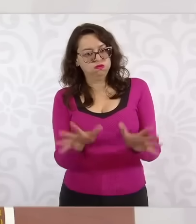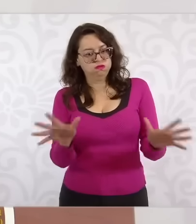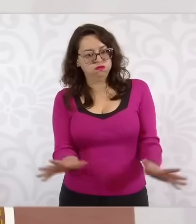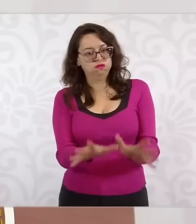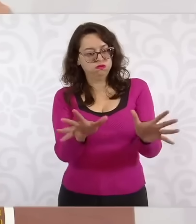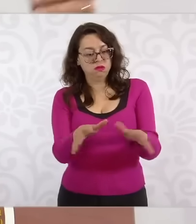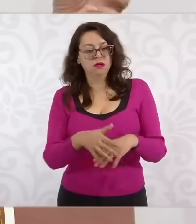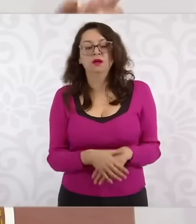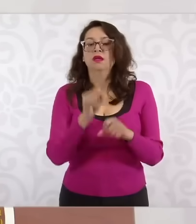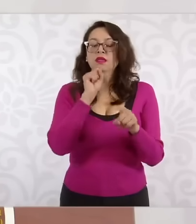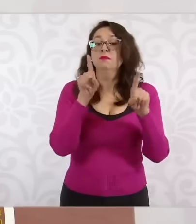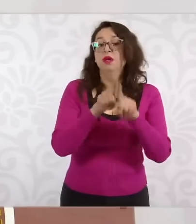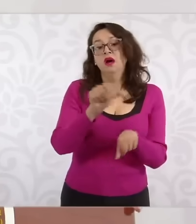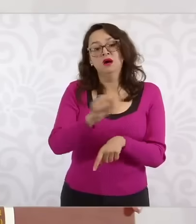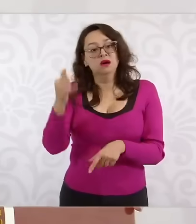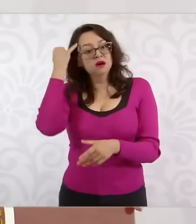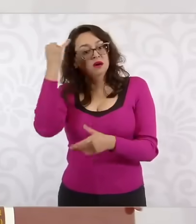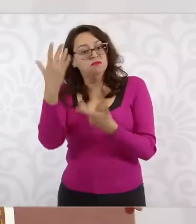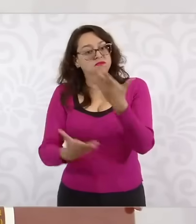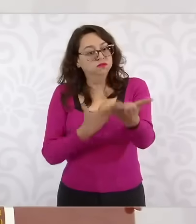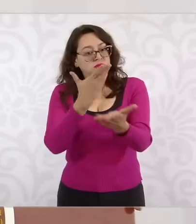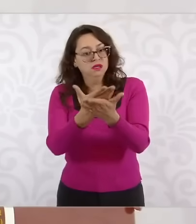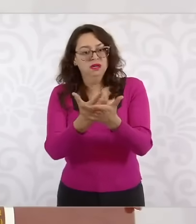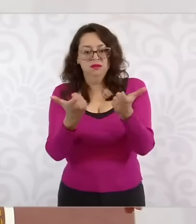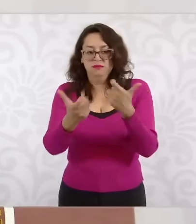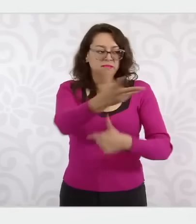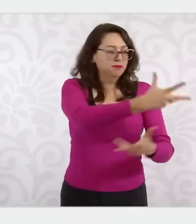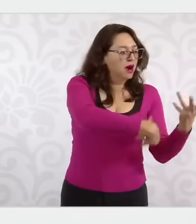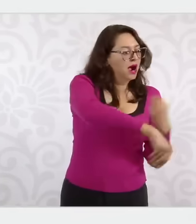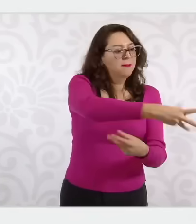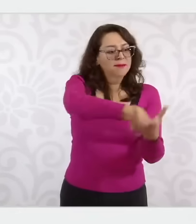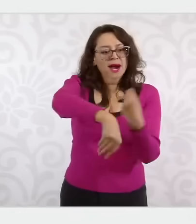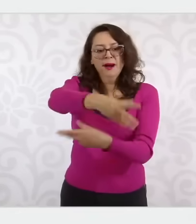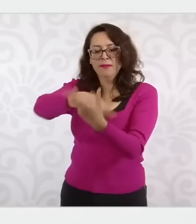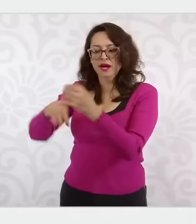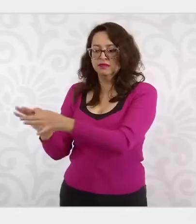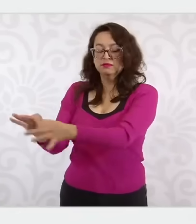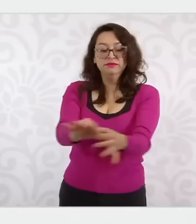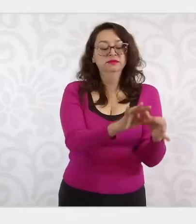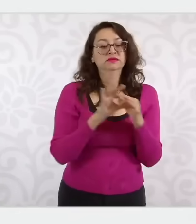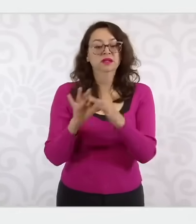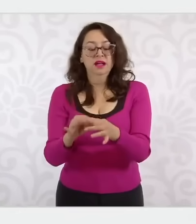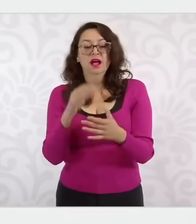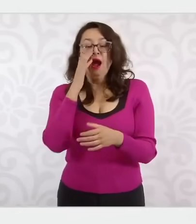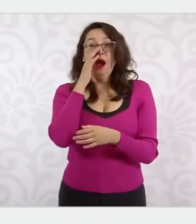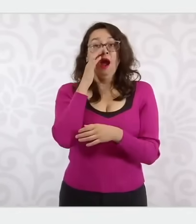también otras iniciativas que empujan a toda la economía eh desde la autolínea hasta otras